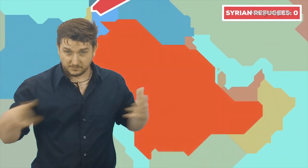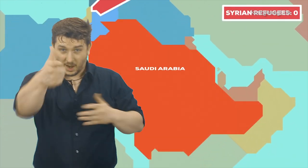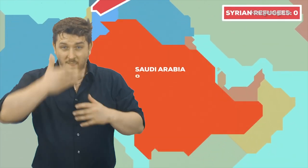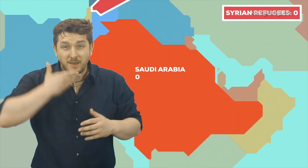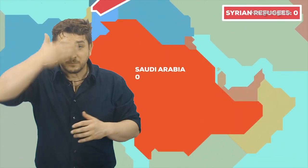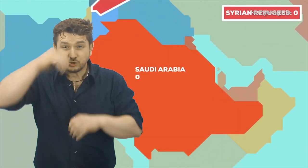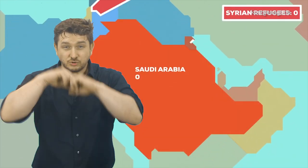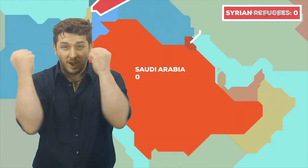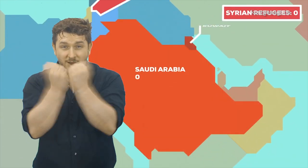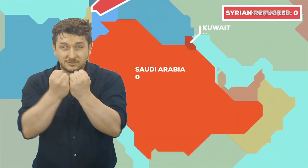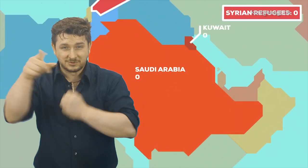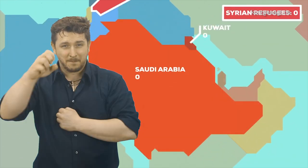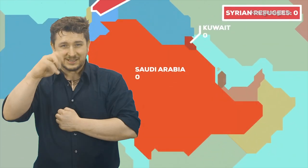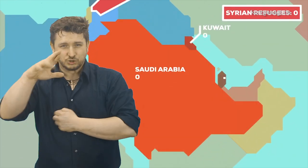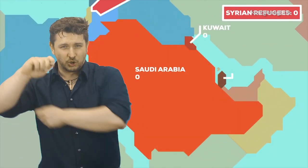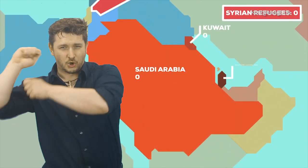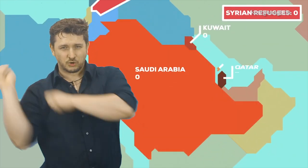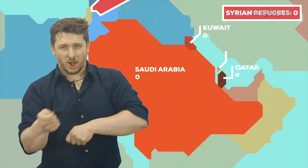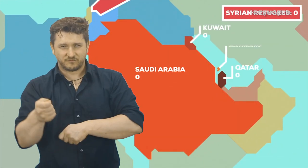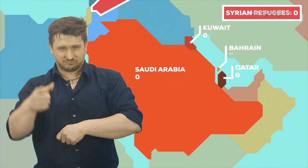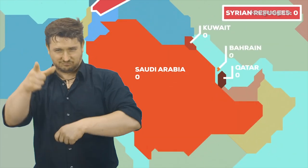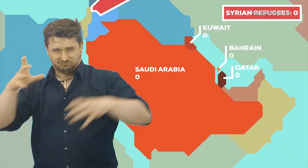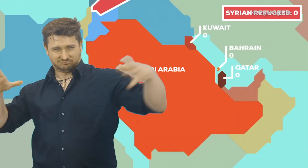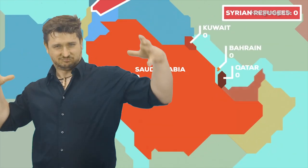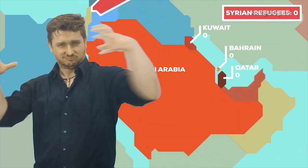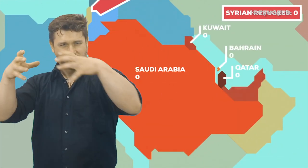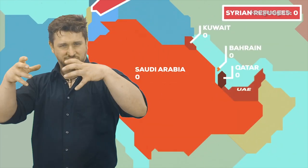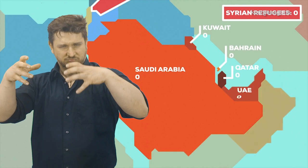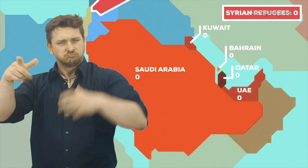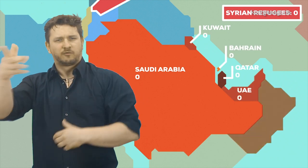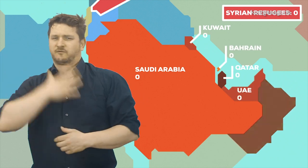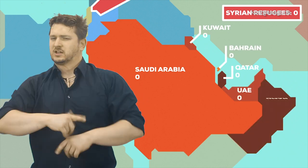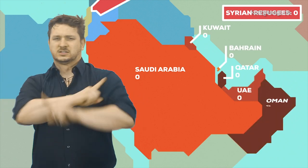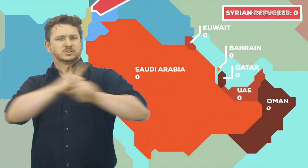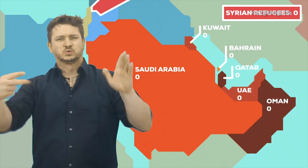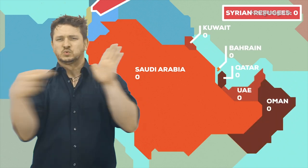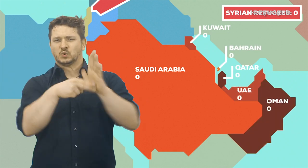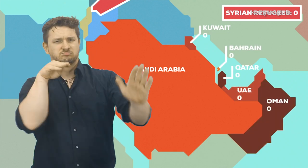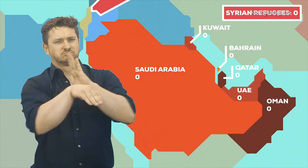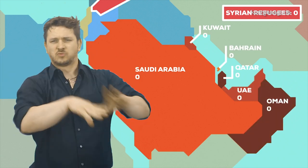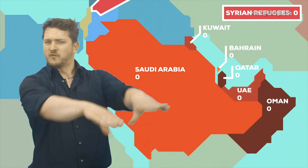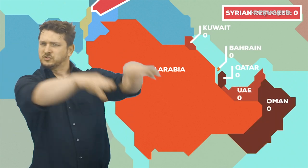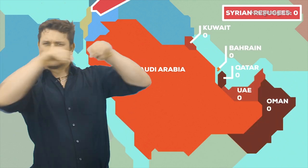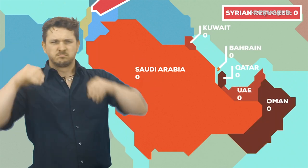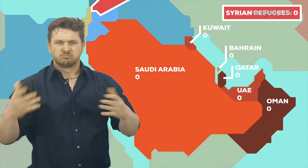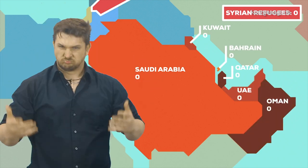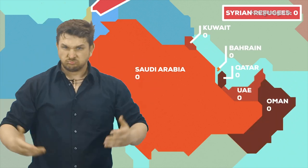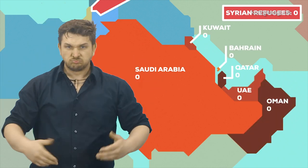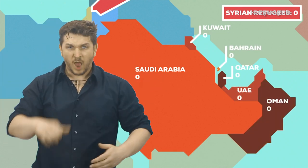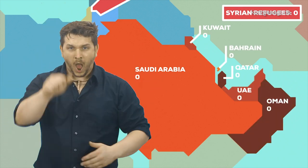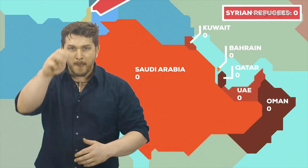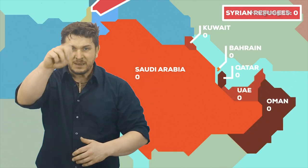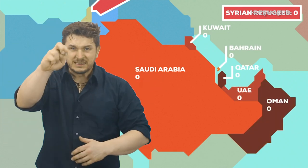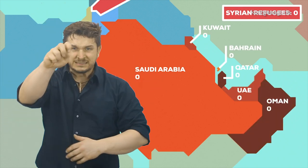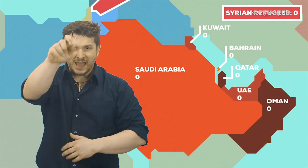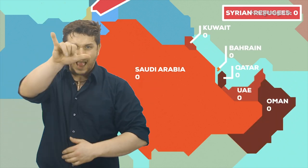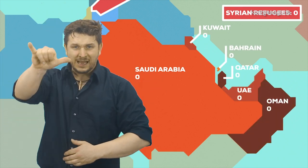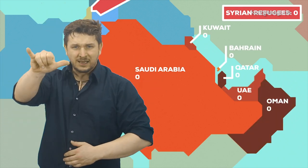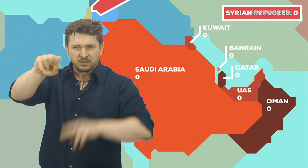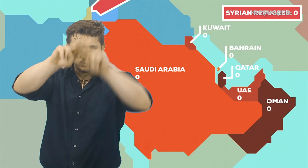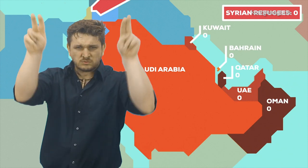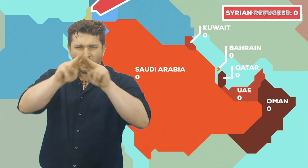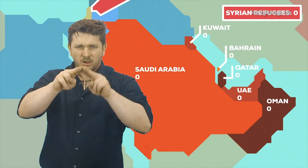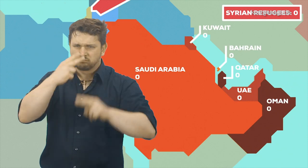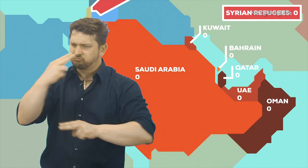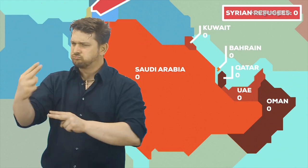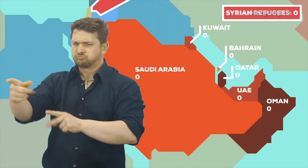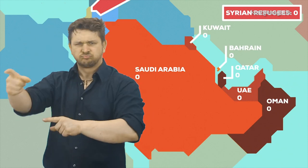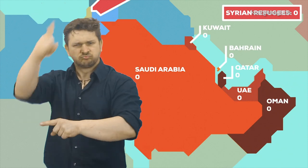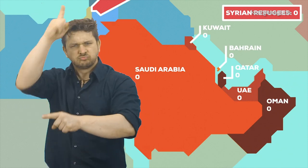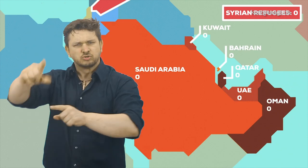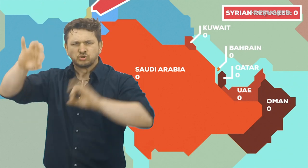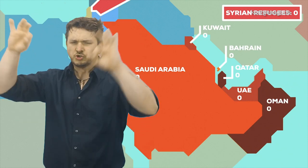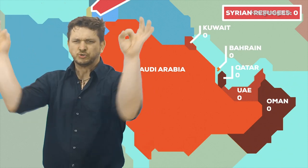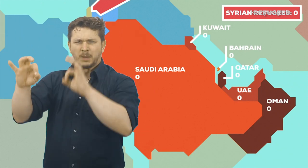Dennoch nahmen arabische Staaten des persisches Golfes keine Flüchtlinge auf! Amnesty International bezeichnet das als eine Schande!!!